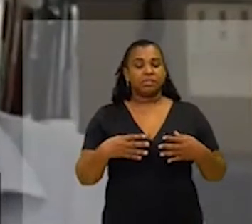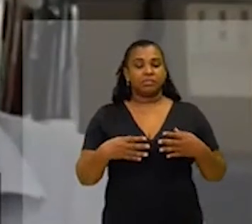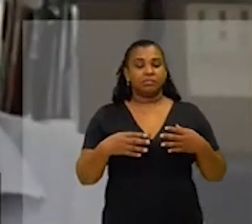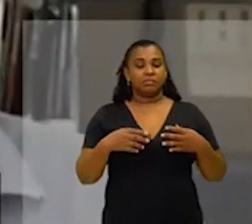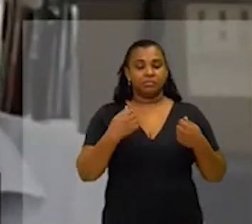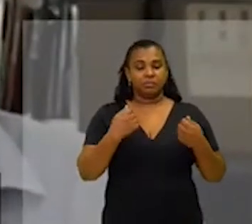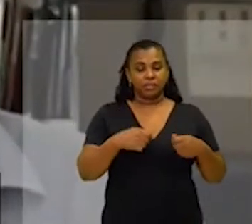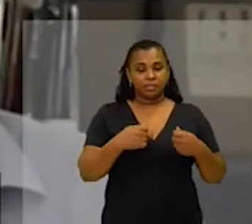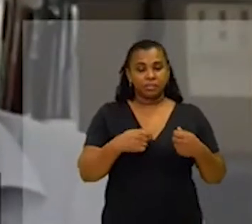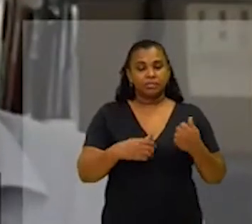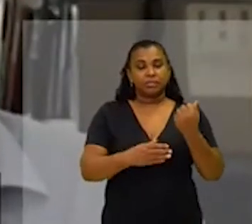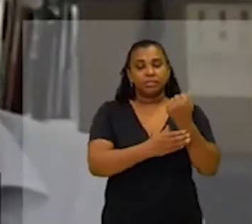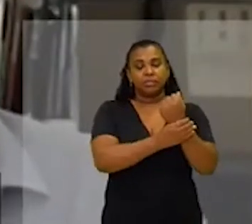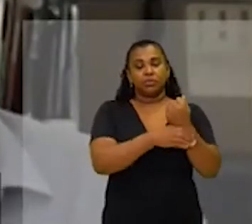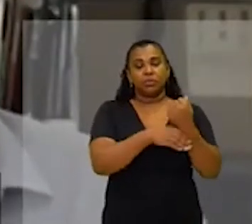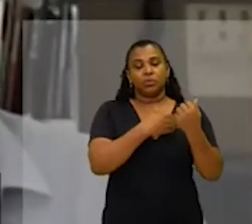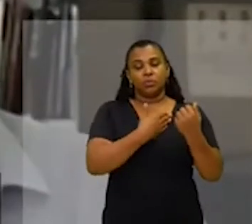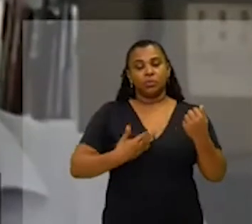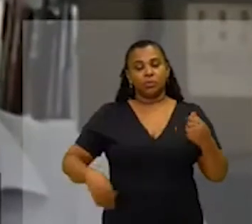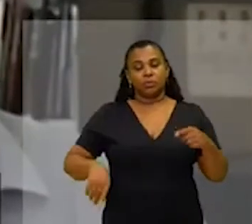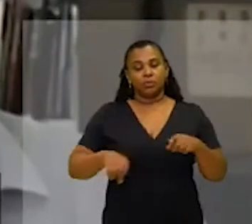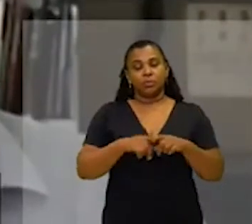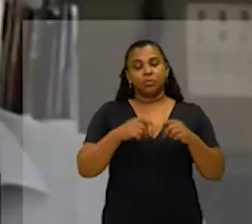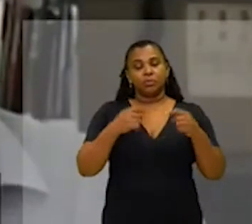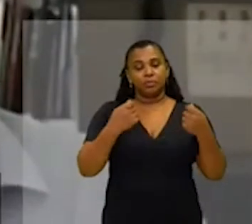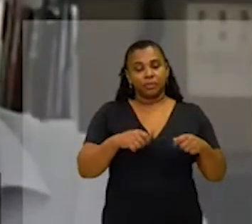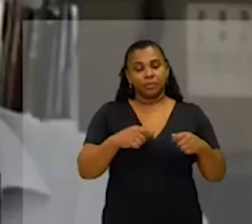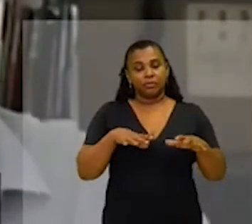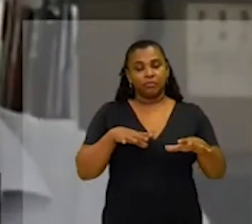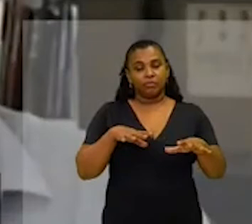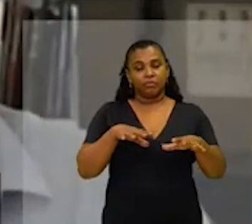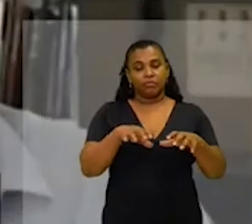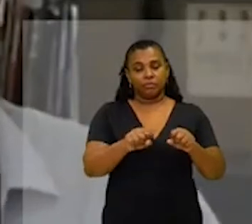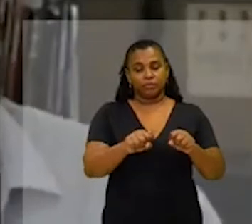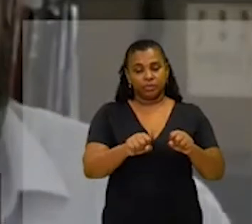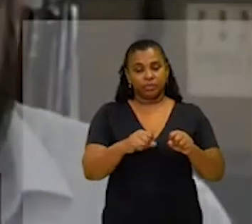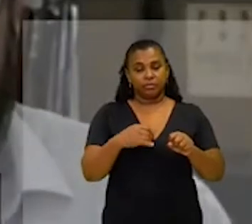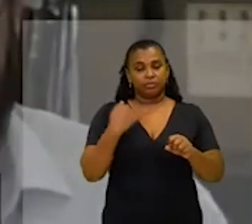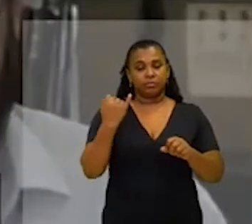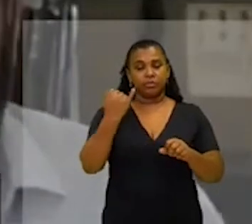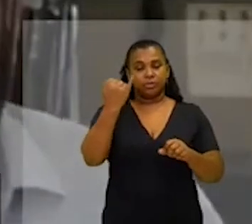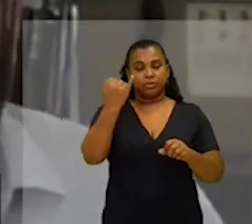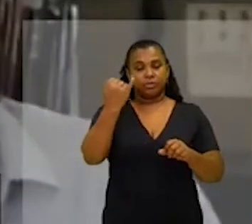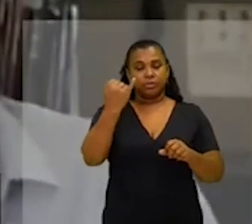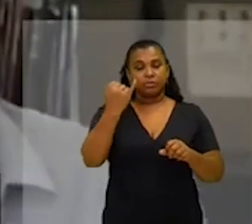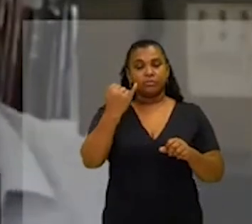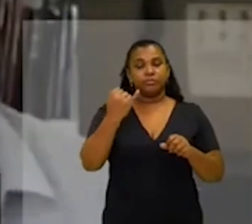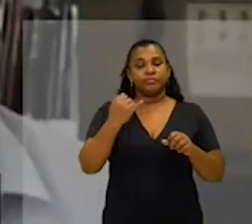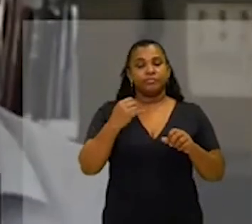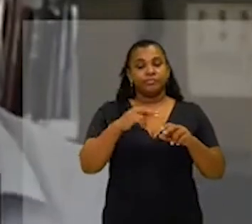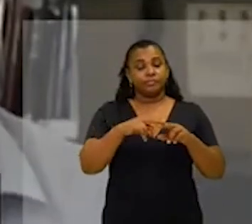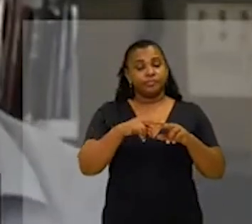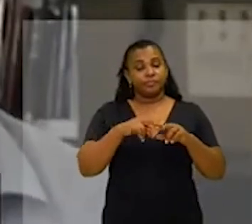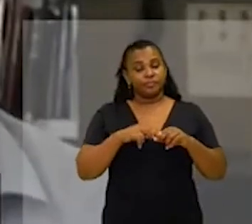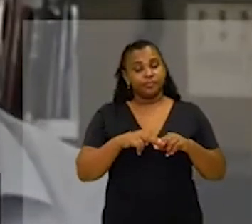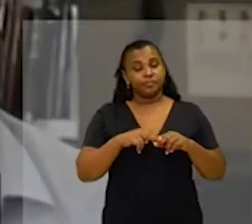segurança pública e da necessidade de uma formação importante para a gente da Segurança Pública do